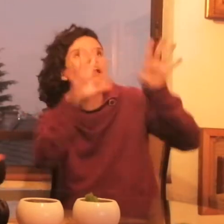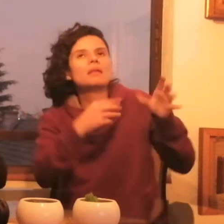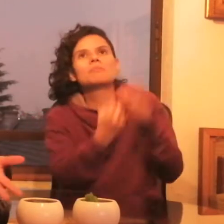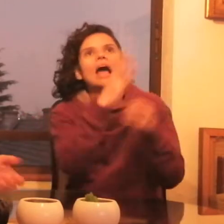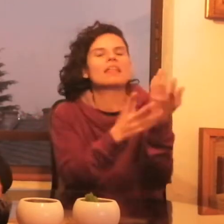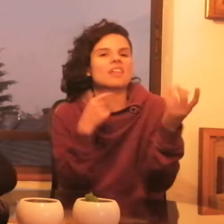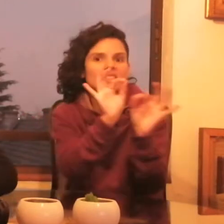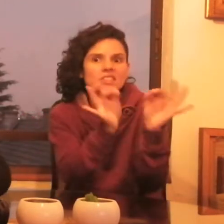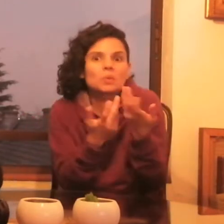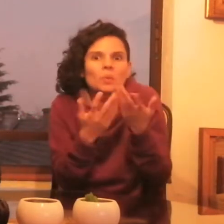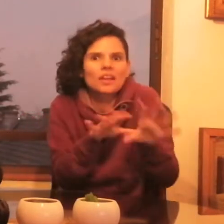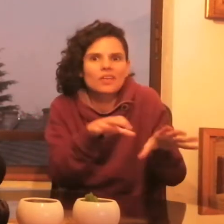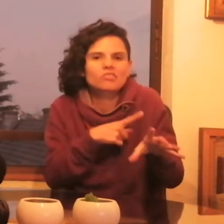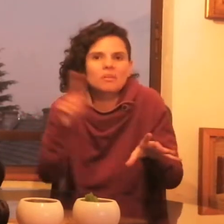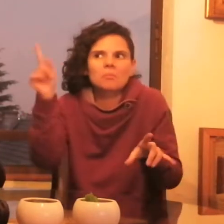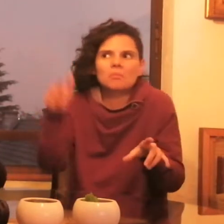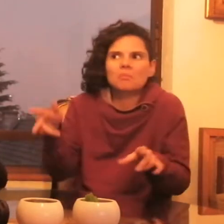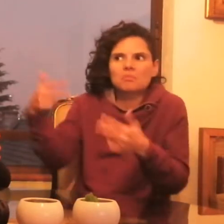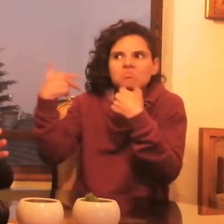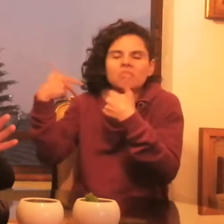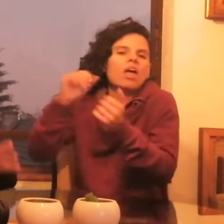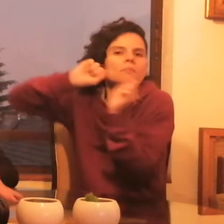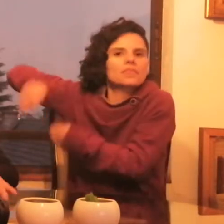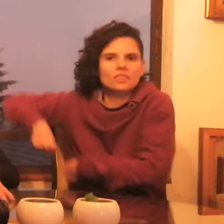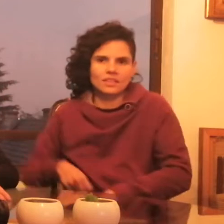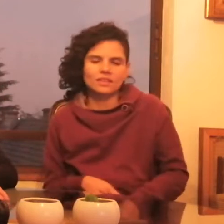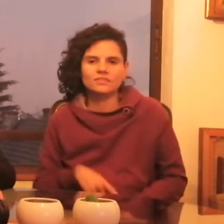bichitos, como viendo un poco, que no es menor, viendo dónde estái viviendo